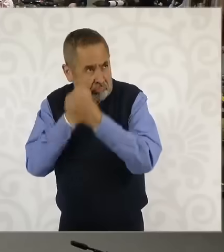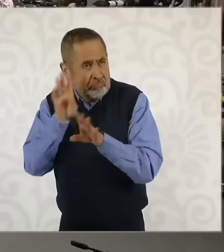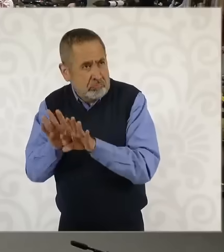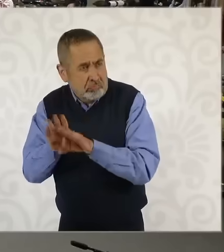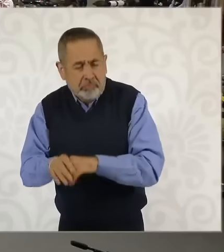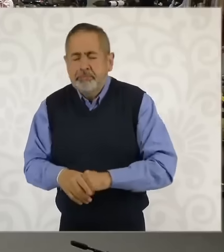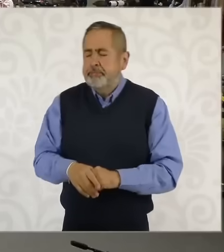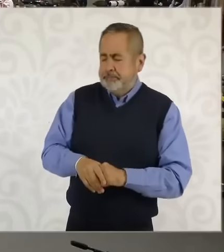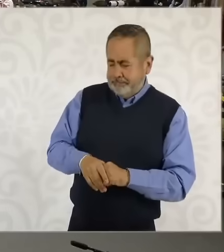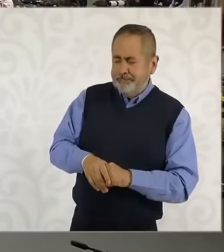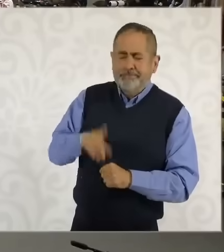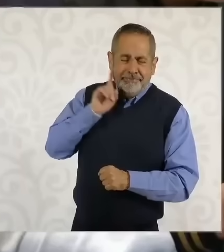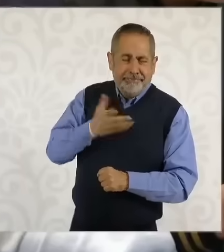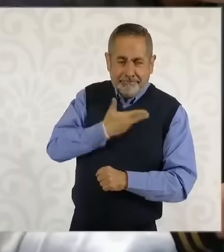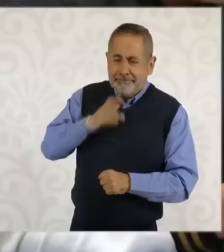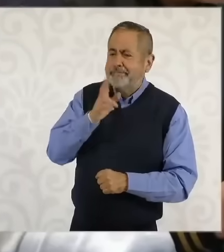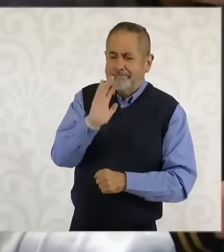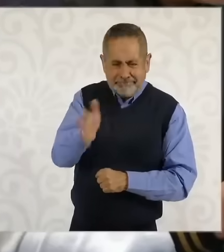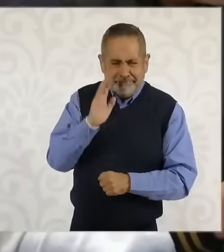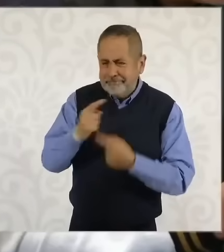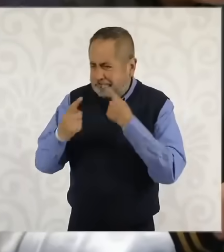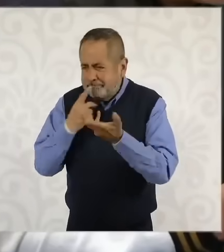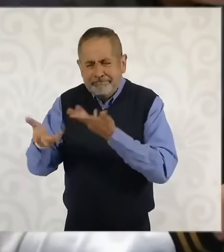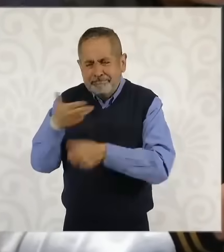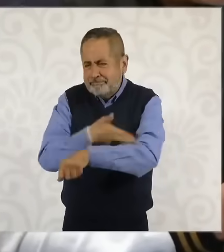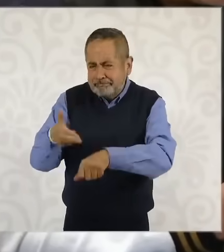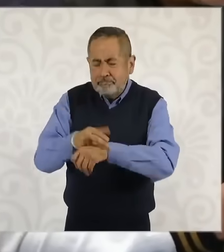tipo de diálogo para obtener alguna aclaración o diálogo con Estados Unidos respecto a estas?